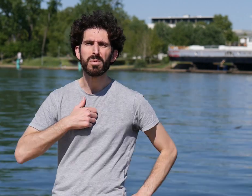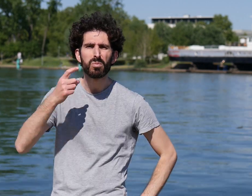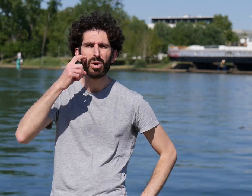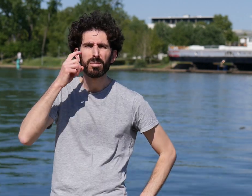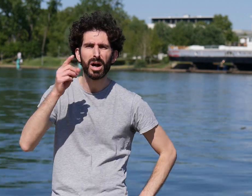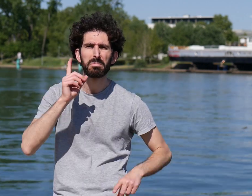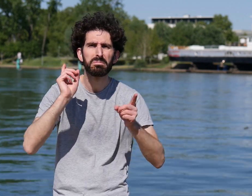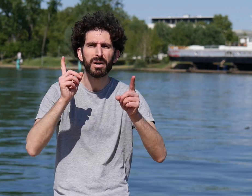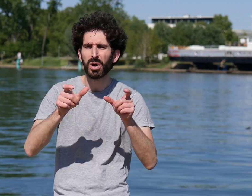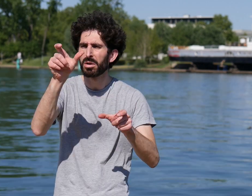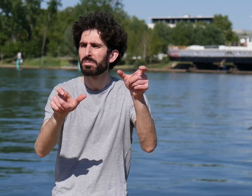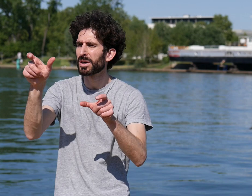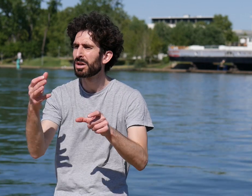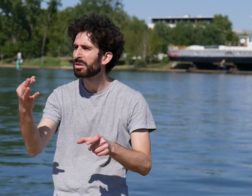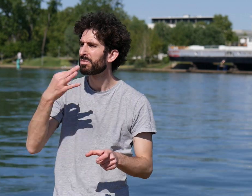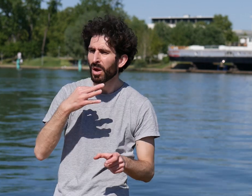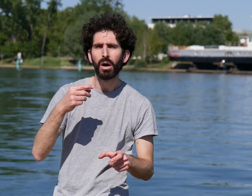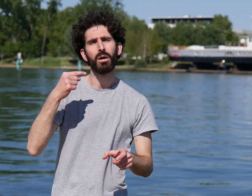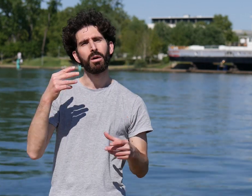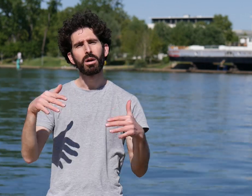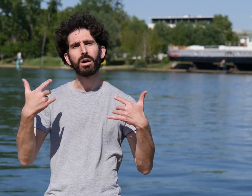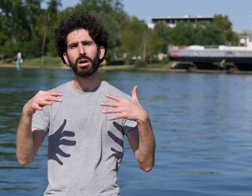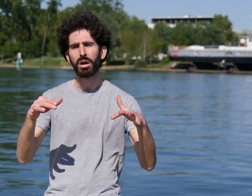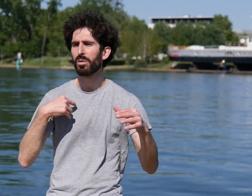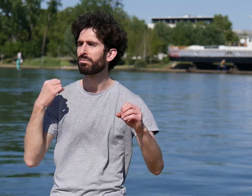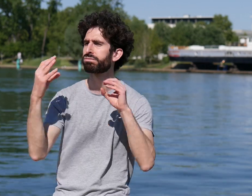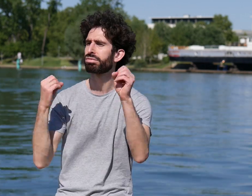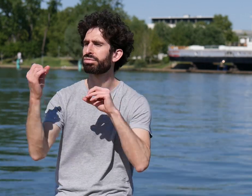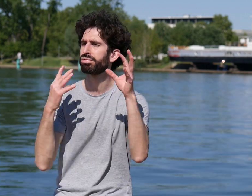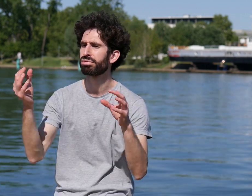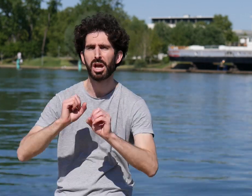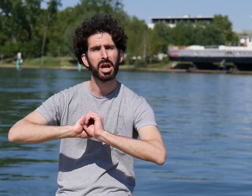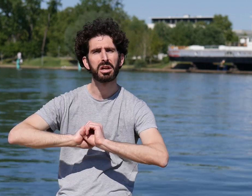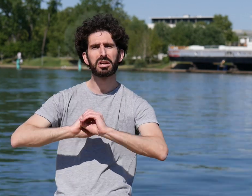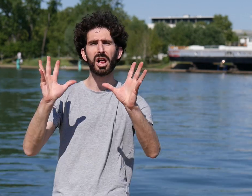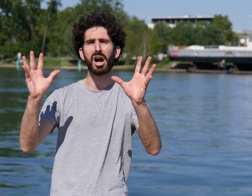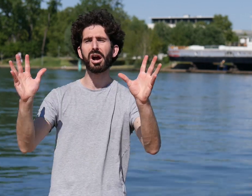Moi même, je remarque que parfois les gens me disent : "oh làlà, mes signes sont clairs".